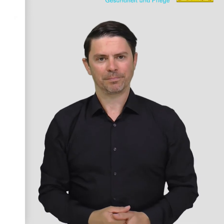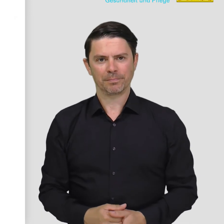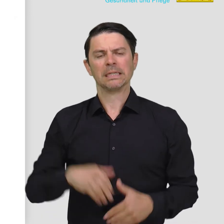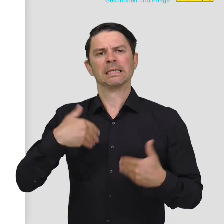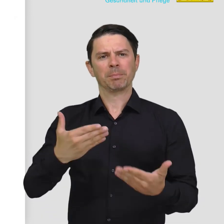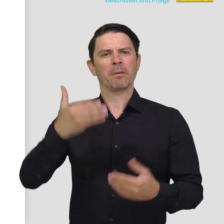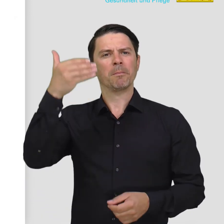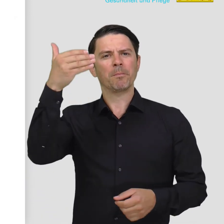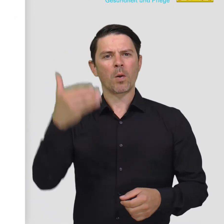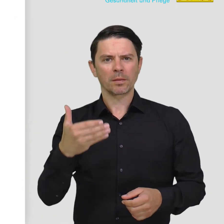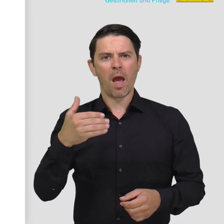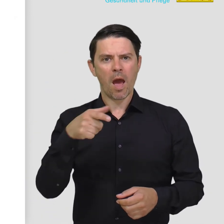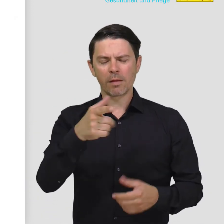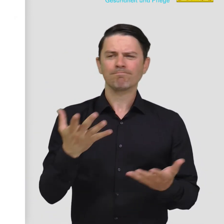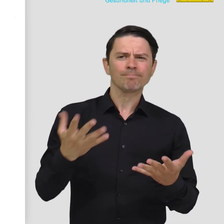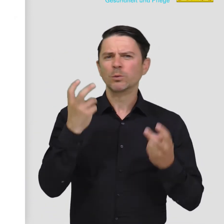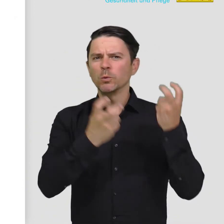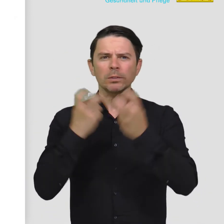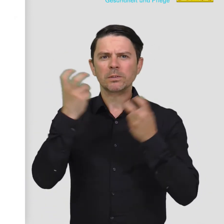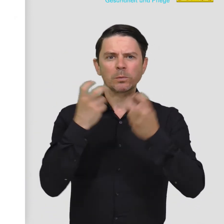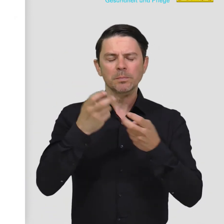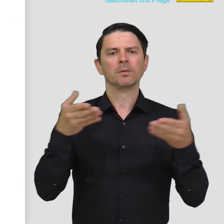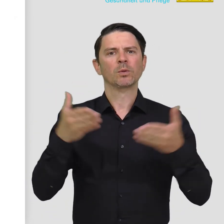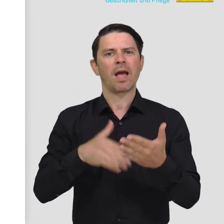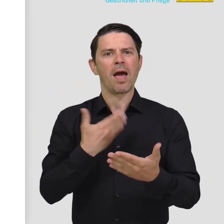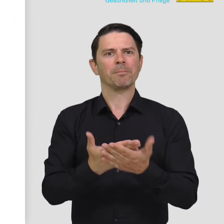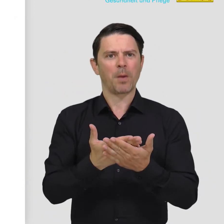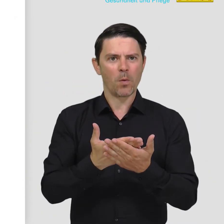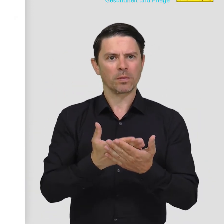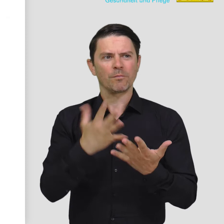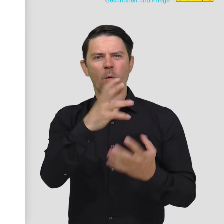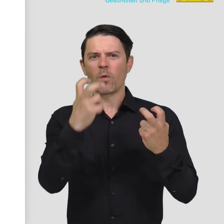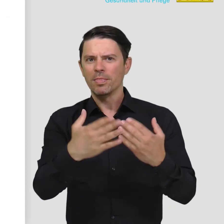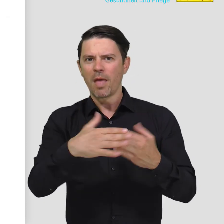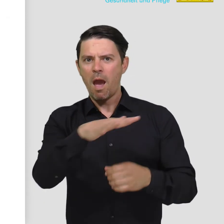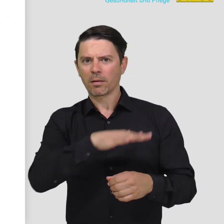Ein Portal zur Suche nach Kursangeboten an Ihrem Heimatort